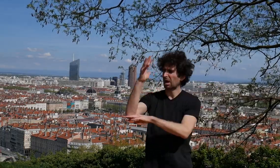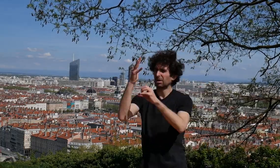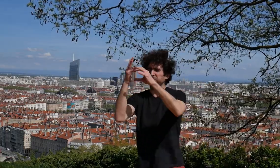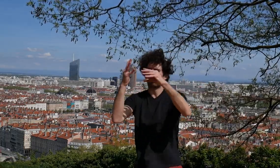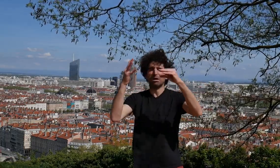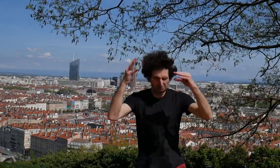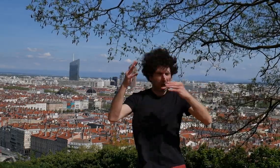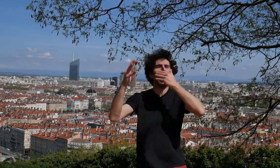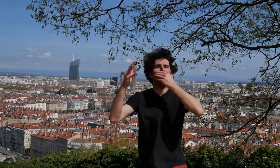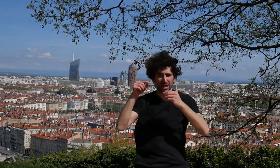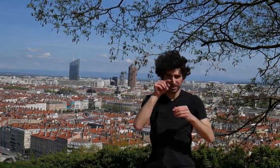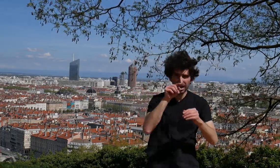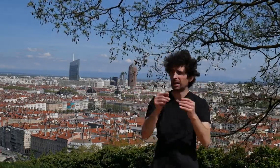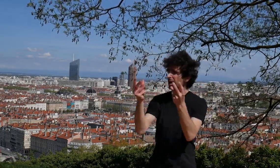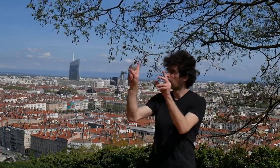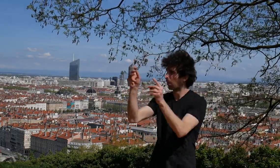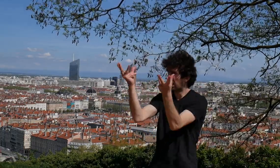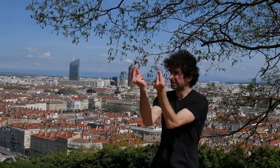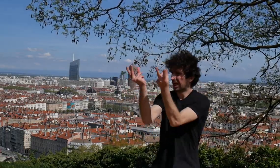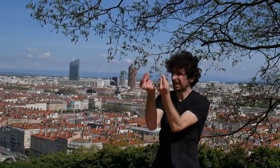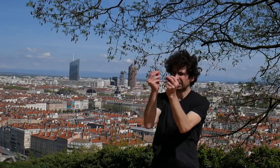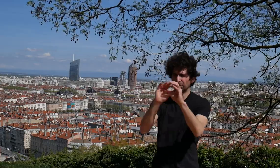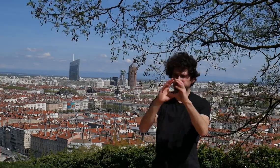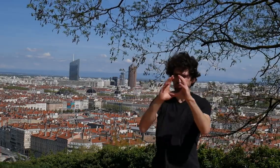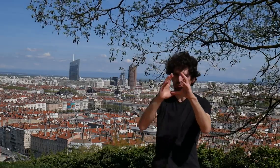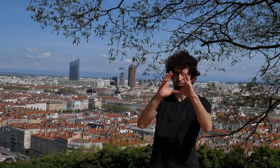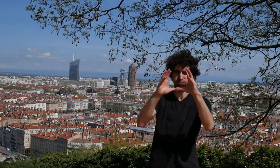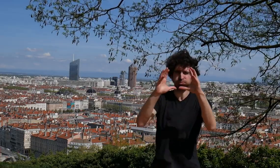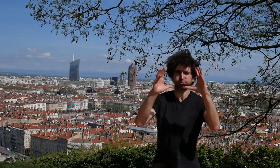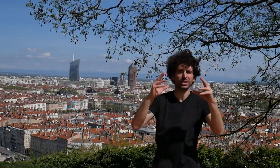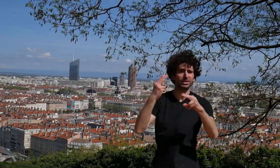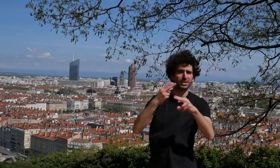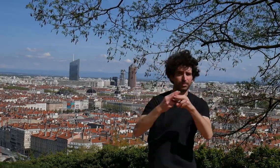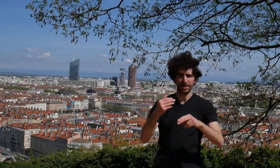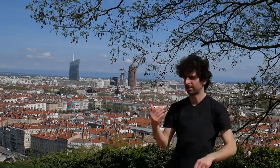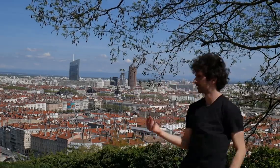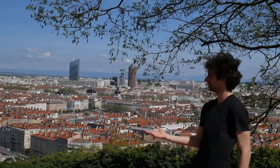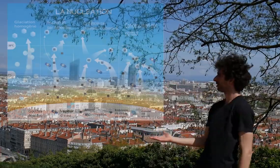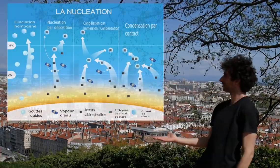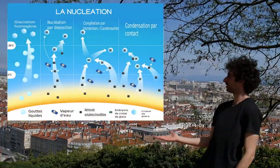ou le pollen des arbres attirent les gouttes d'eau qui grossissent. Ca s'appelle la nucléation.